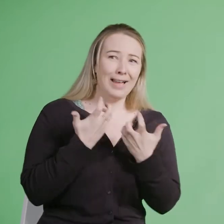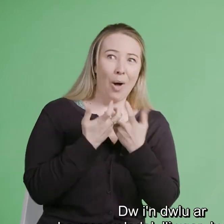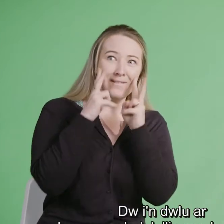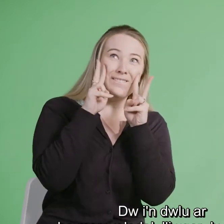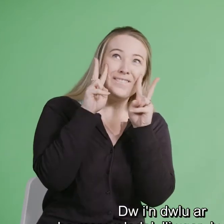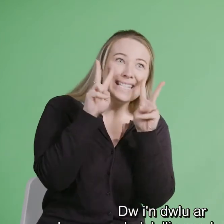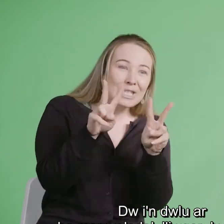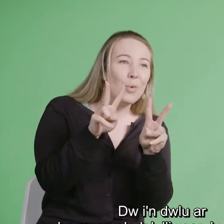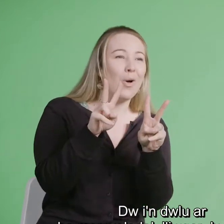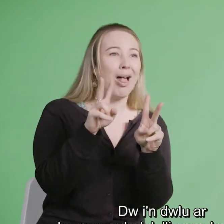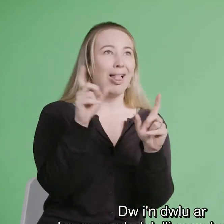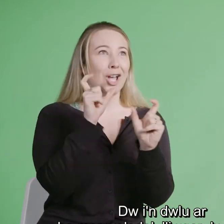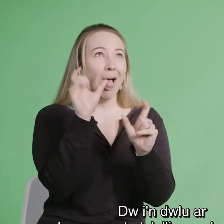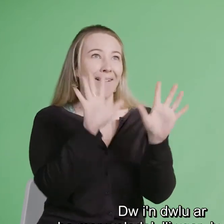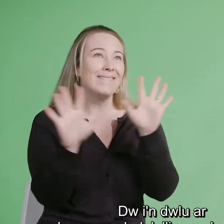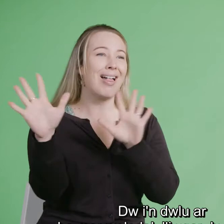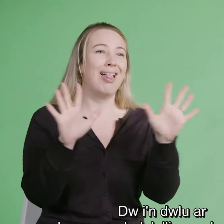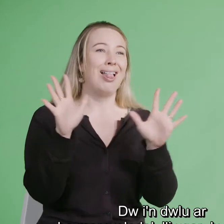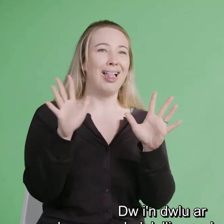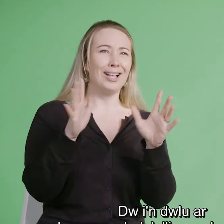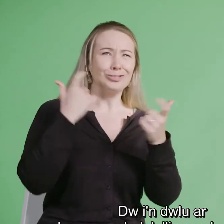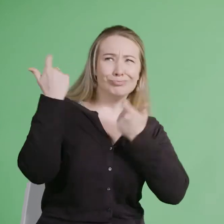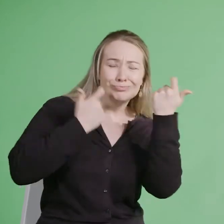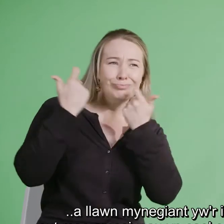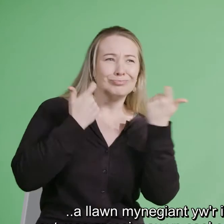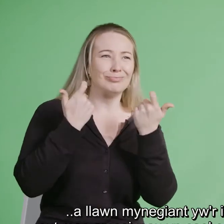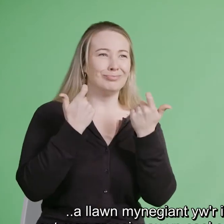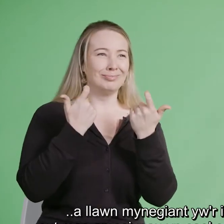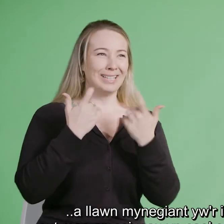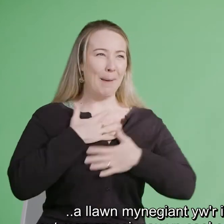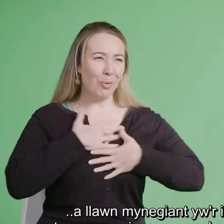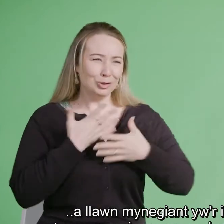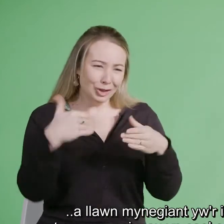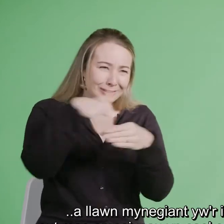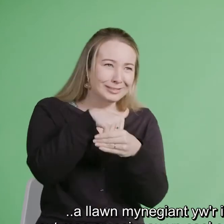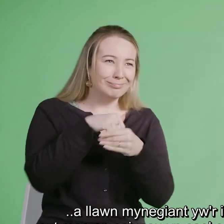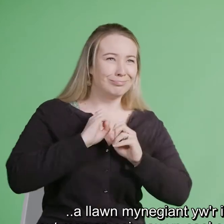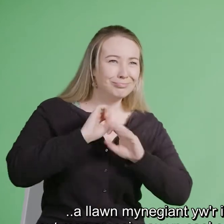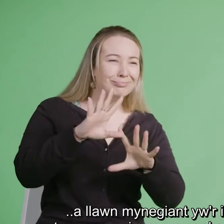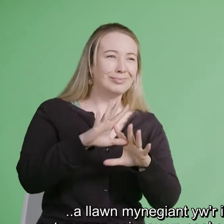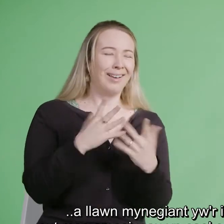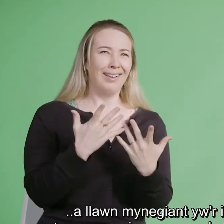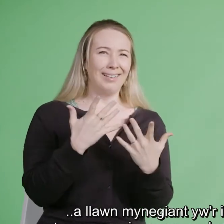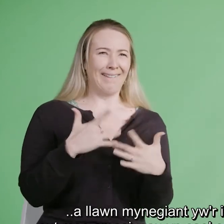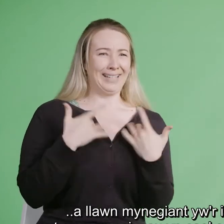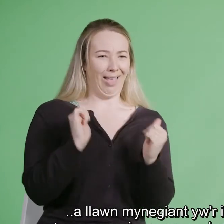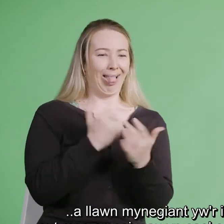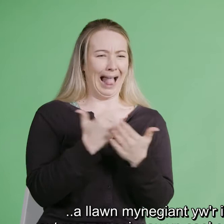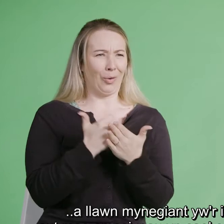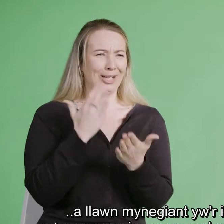Dw i'n dwlu ar ba mor weledol, lliwgar, bywiog... ..a llawn mynegiant yw'r iaith a sut mae emosiynau yn cael eu mynegi.